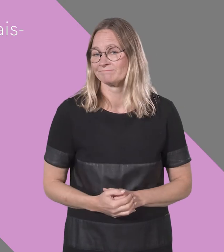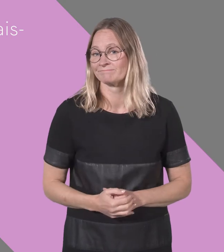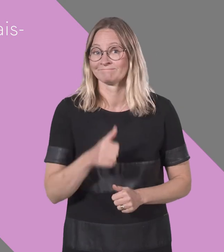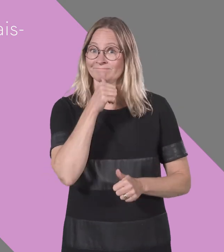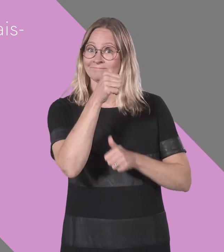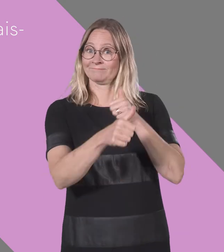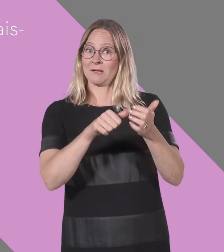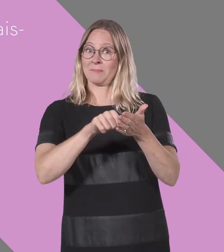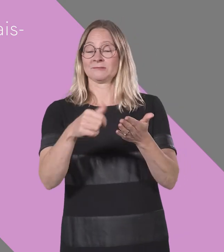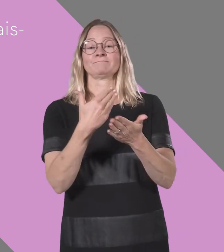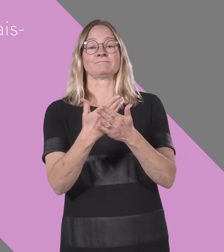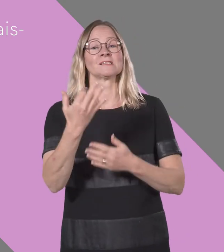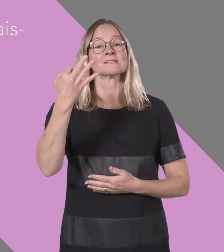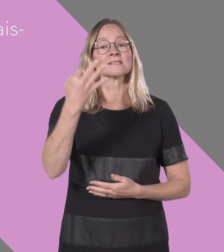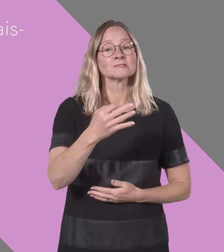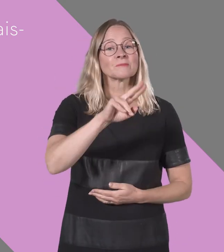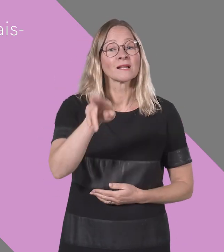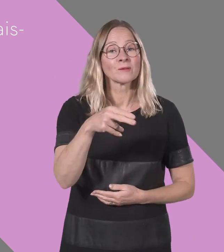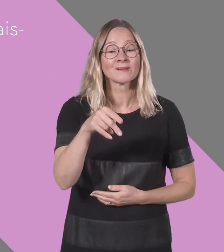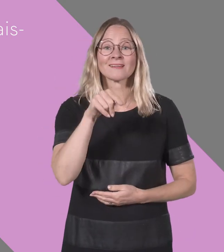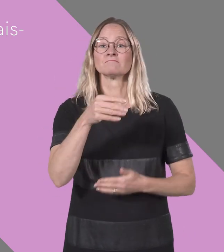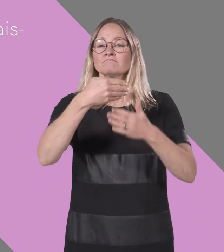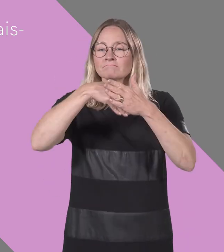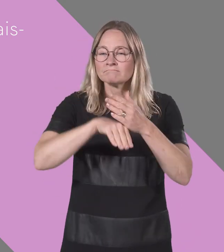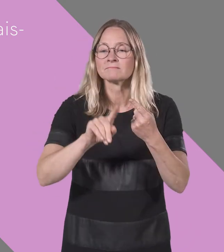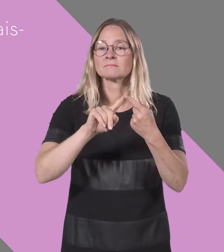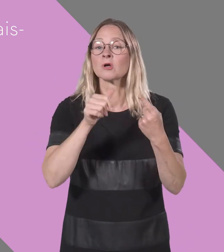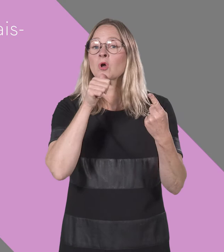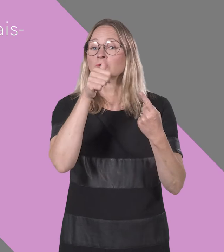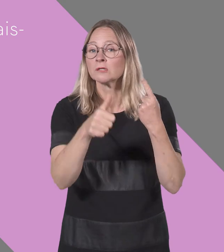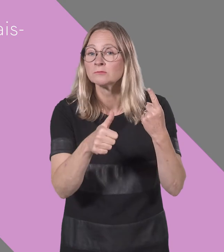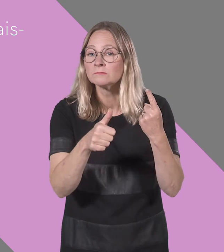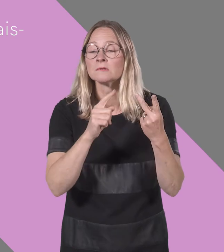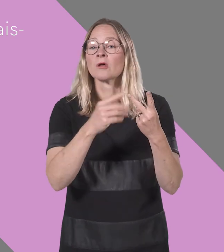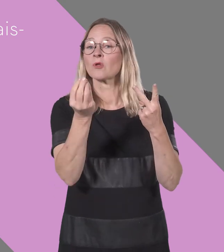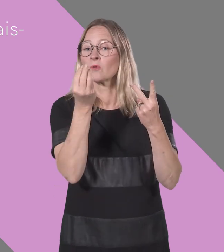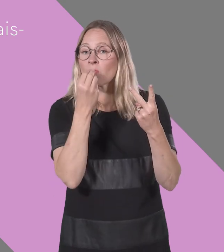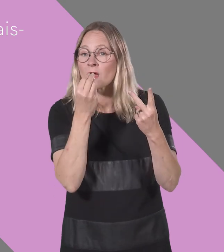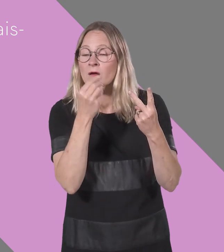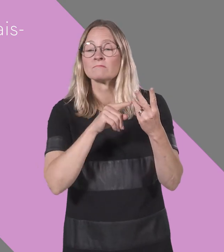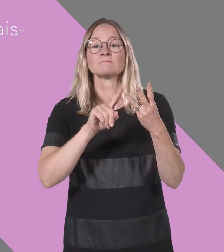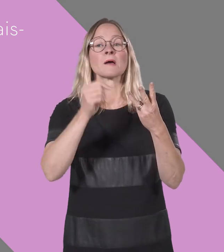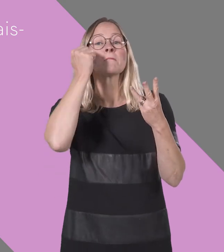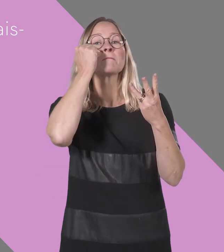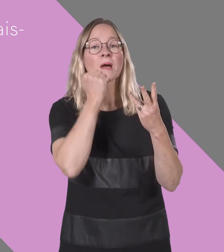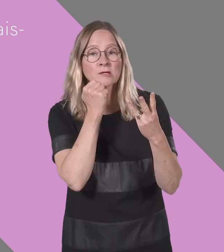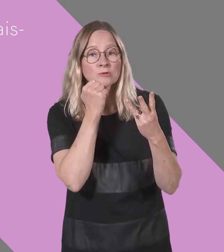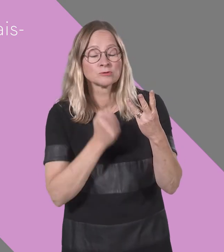Osallistumismaksu on 80 euroa, joka sisältää osallistumisen, - ruokailut ja majoituksen.